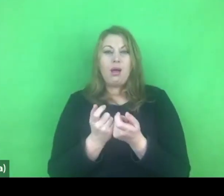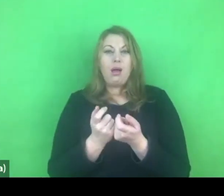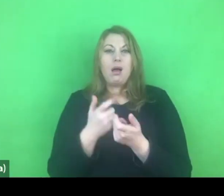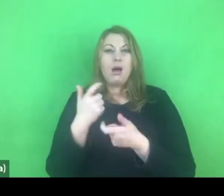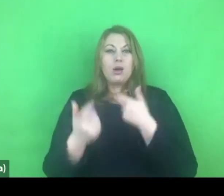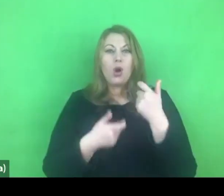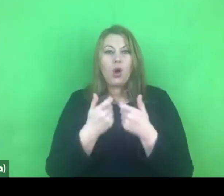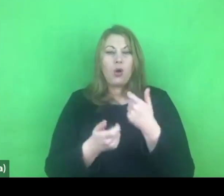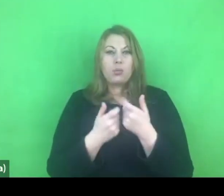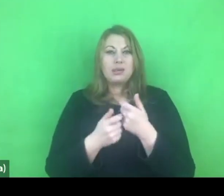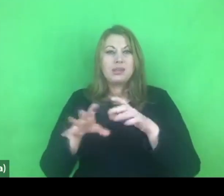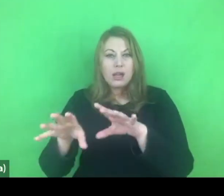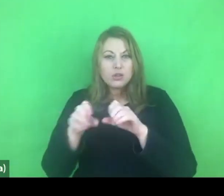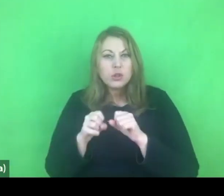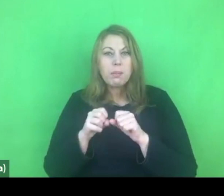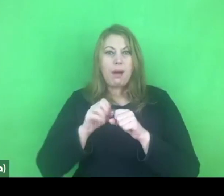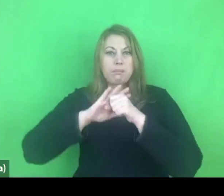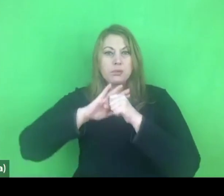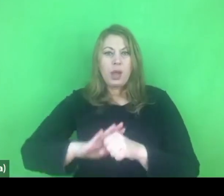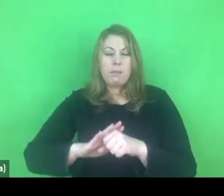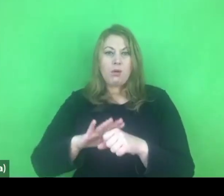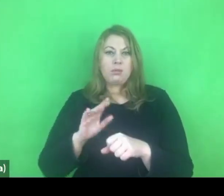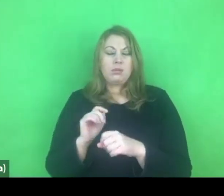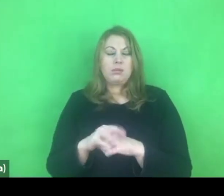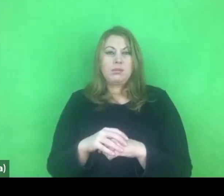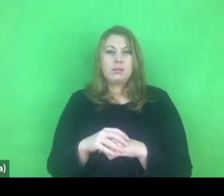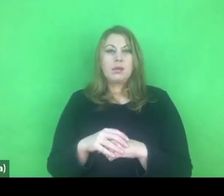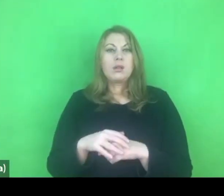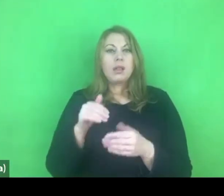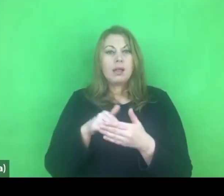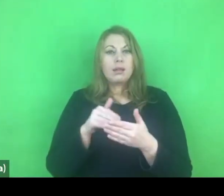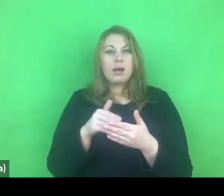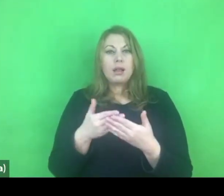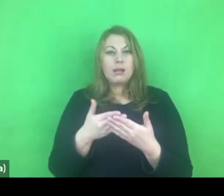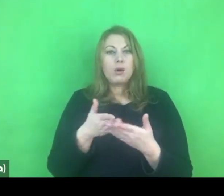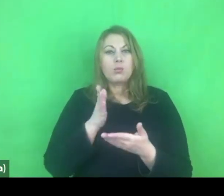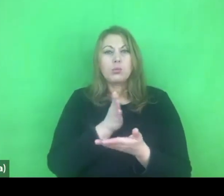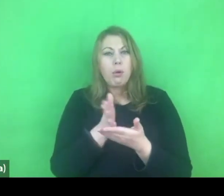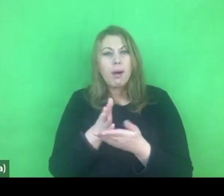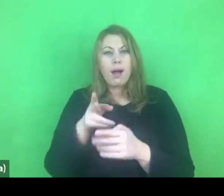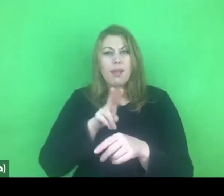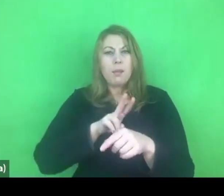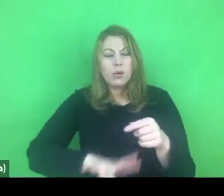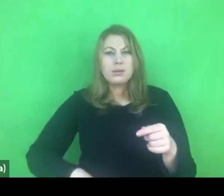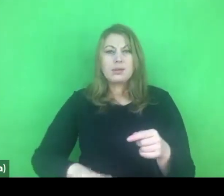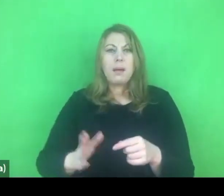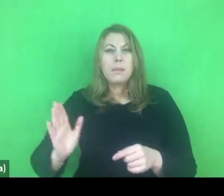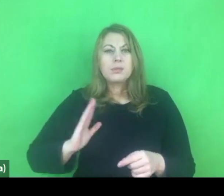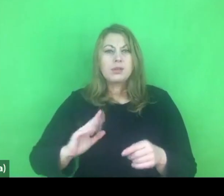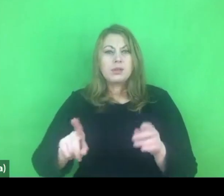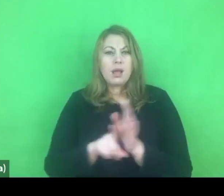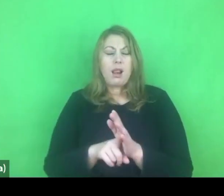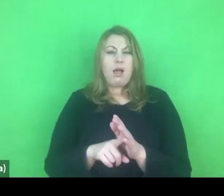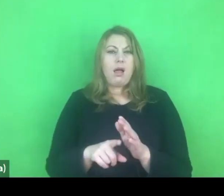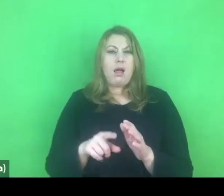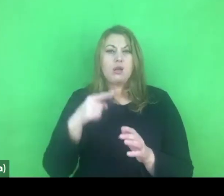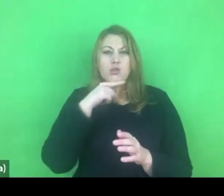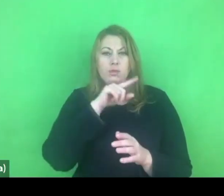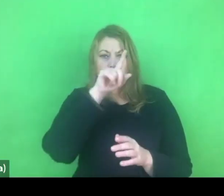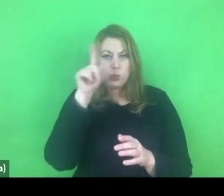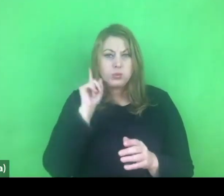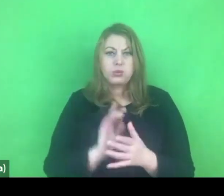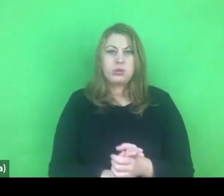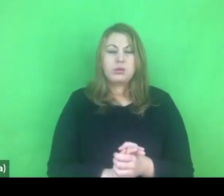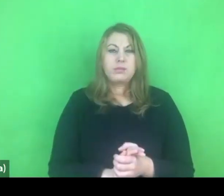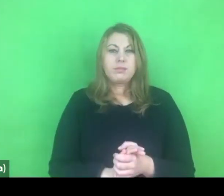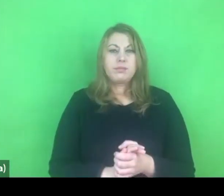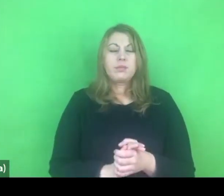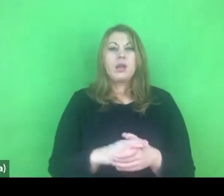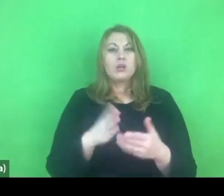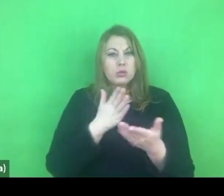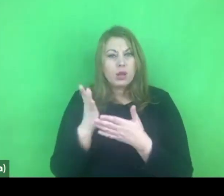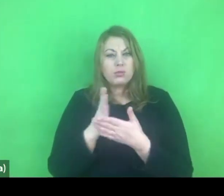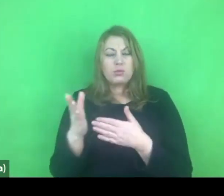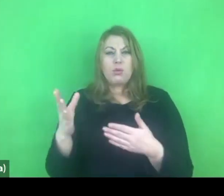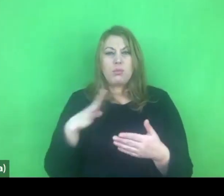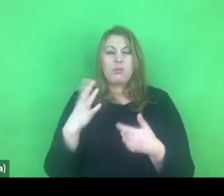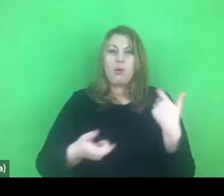I naszym zadaniem jest wspierać policjantów w tym żeby adekwatnie do potrzeb jak najczęściej stosowali te nowe uprawnienia.